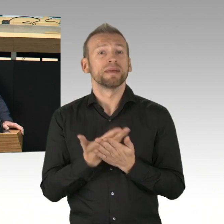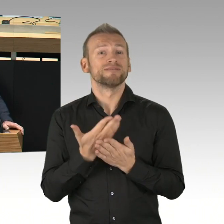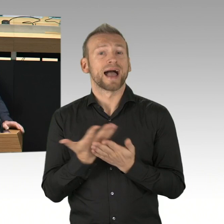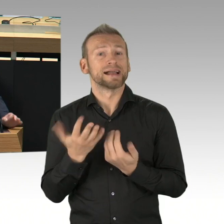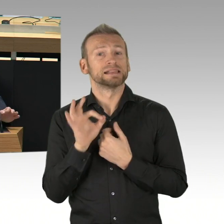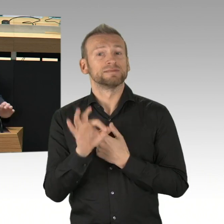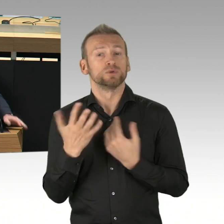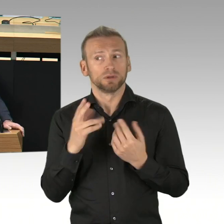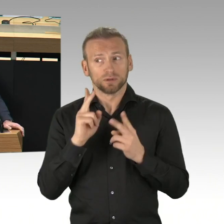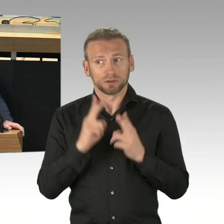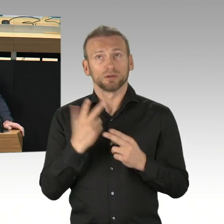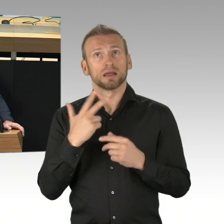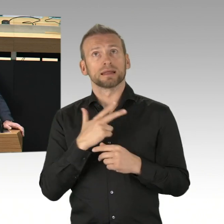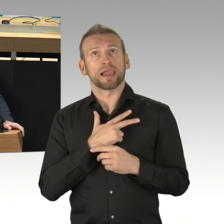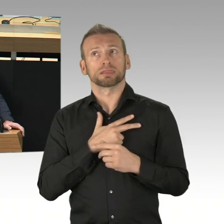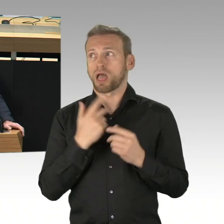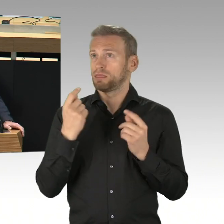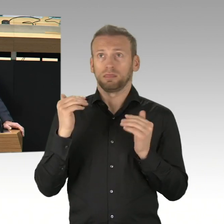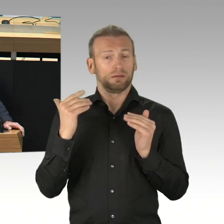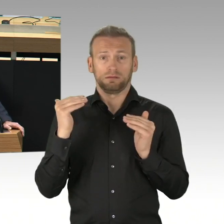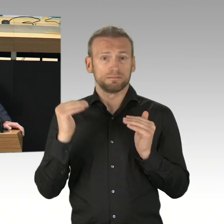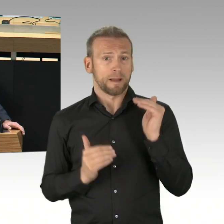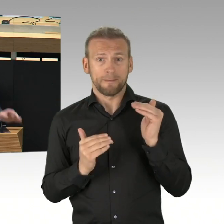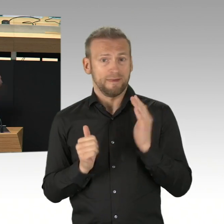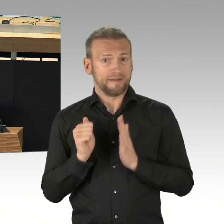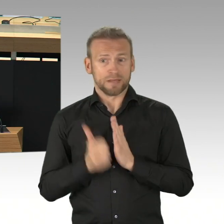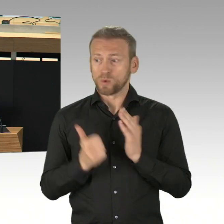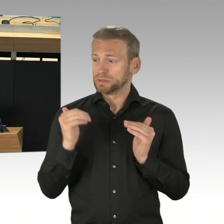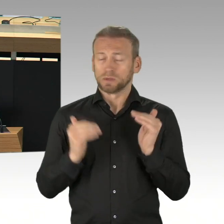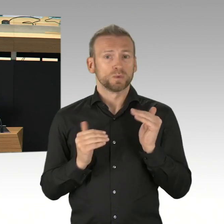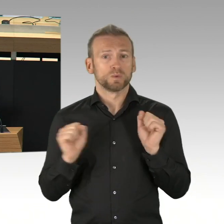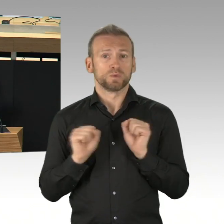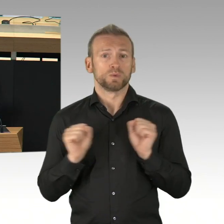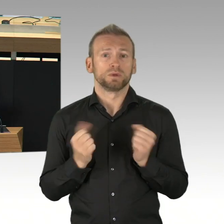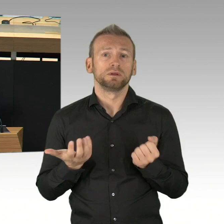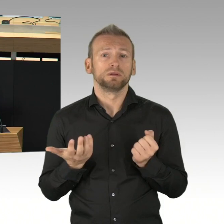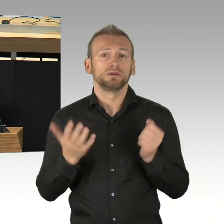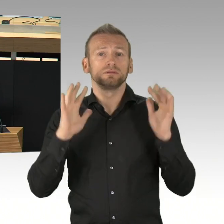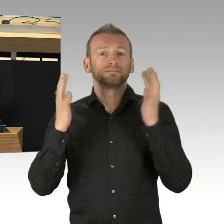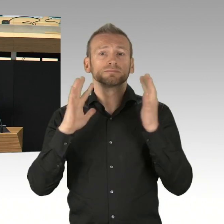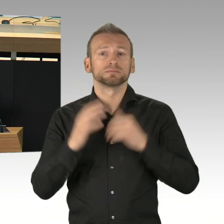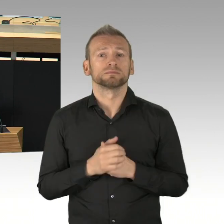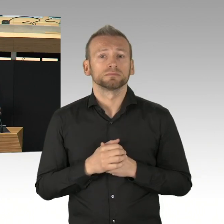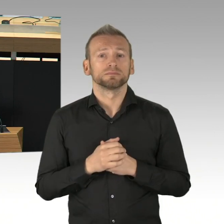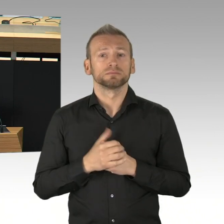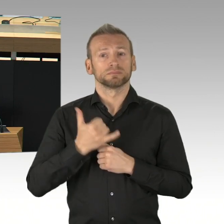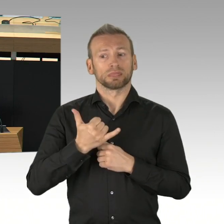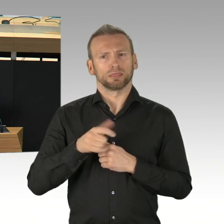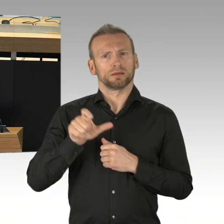um den Zuschlag für eine der wenigen Wohnungen zu erhalten. Aber was ich sicher sagen kann, ist, dass es nicht die Schwächsten der Gesellschaft sind,